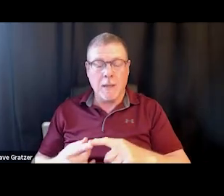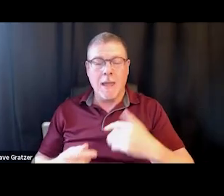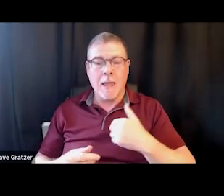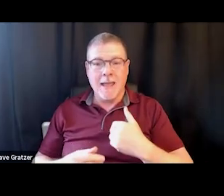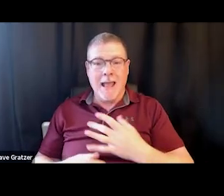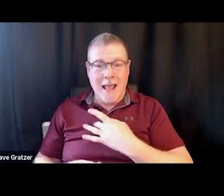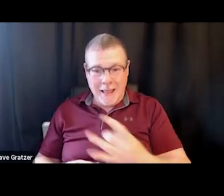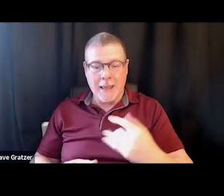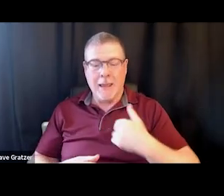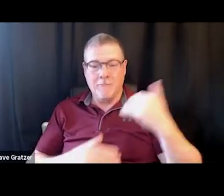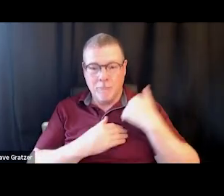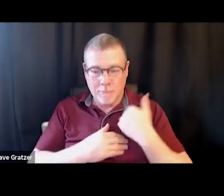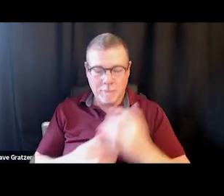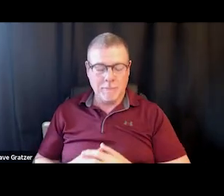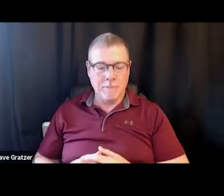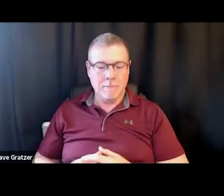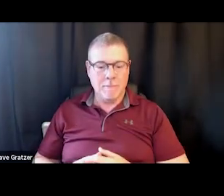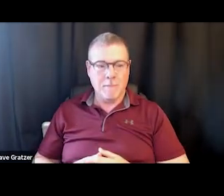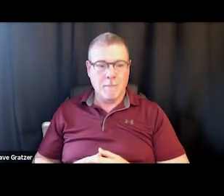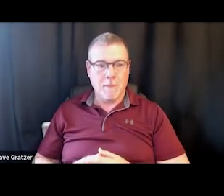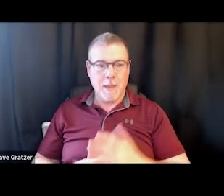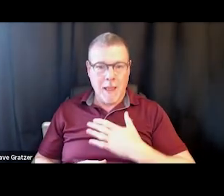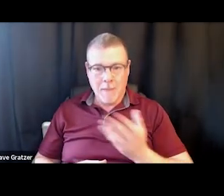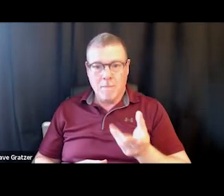me gusta estar por mi cuenta.